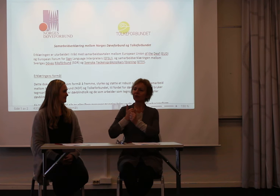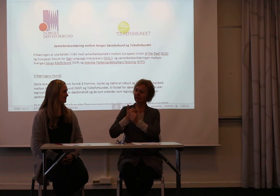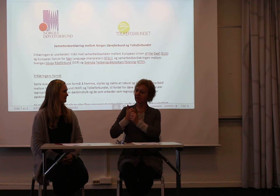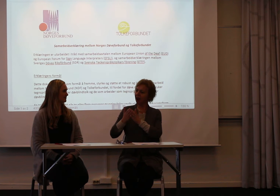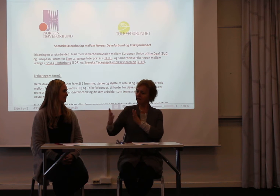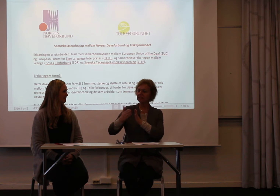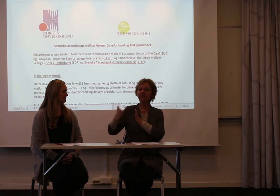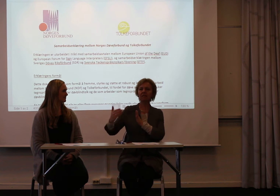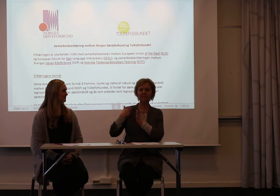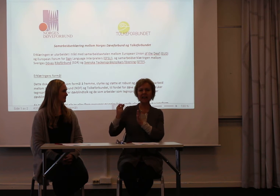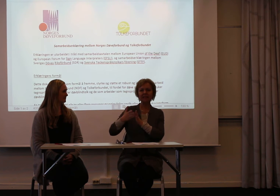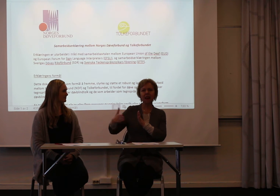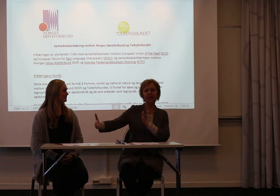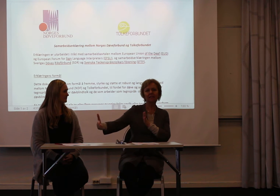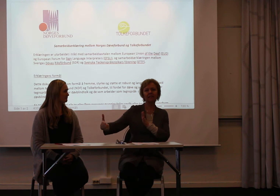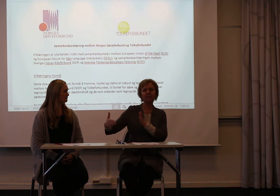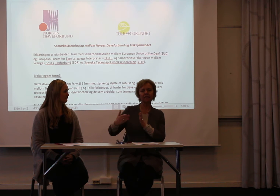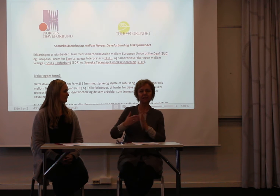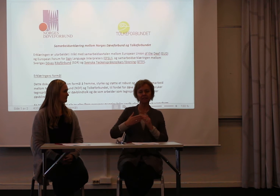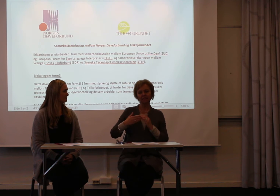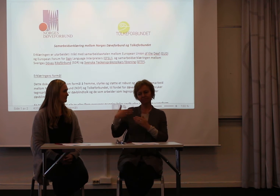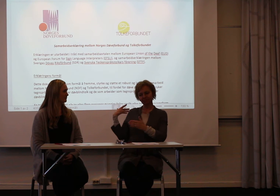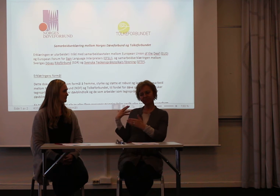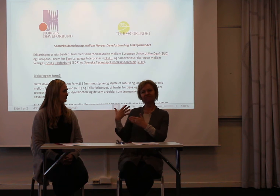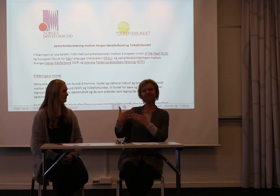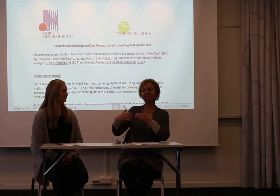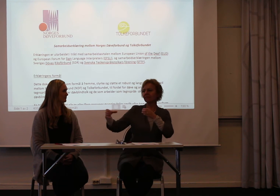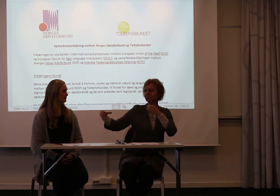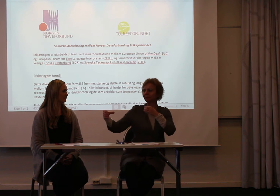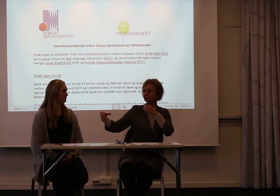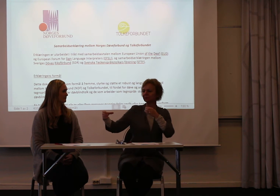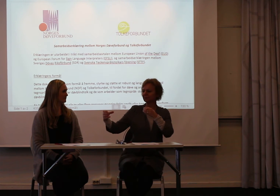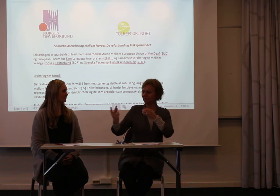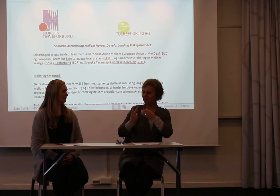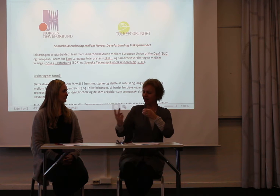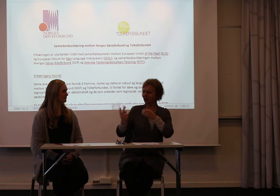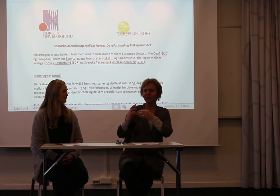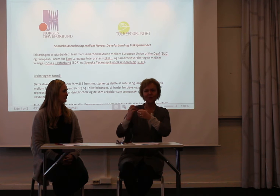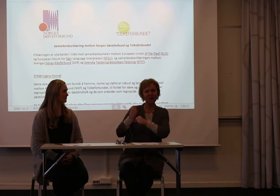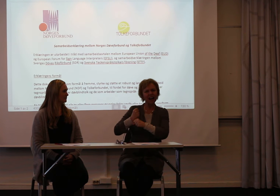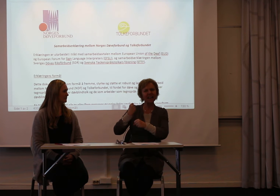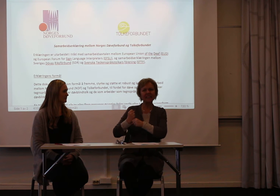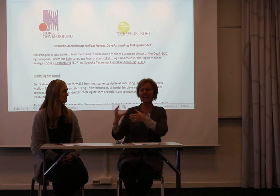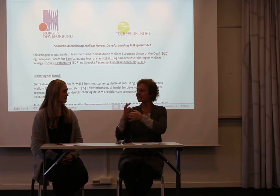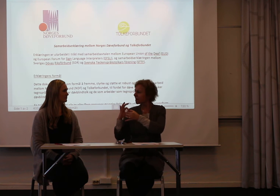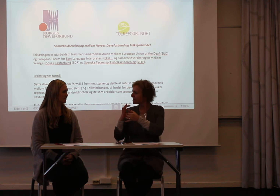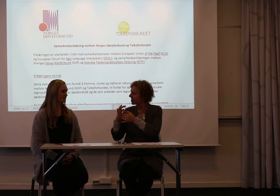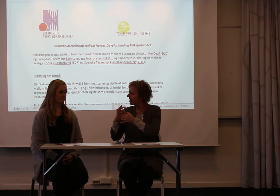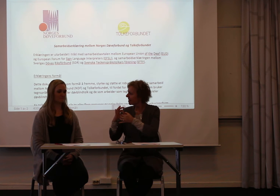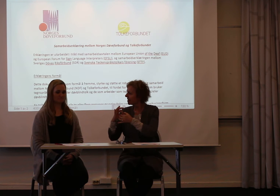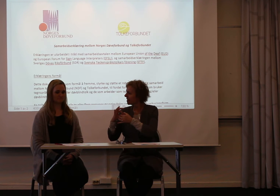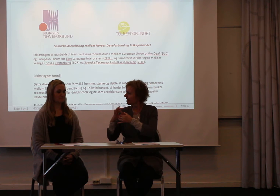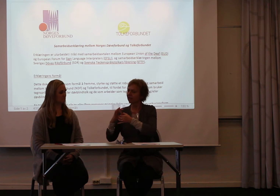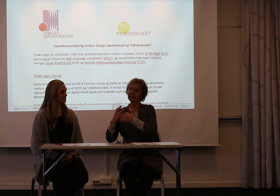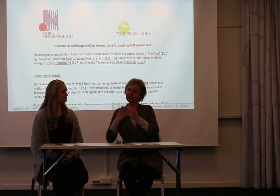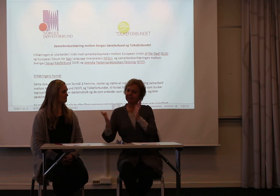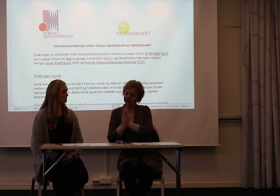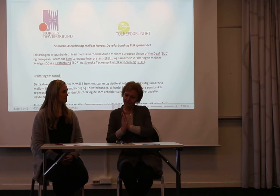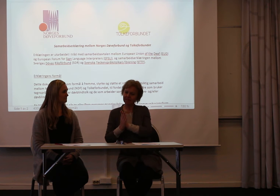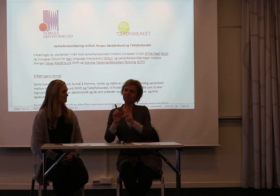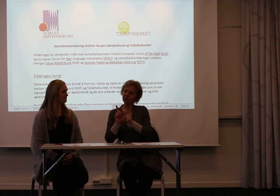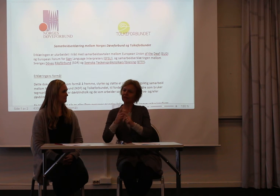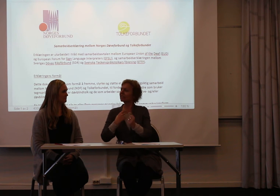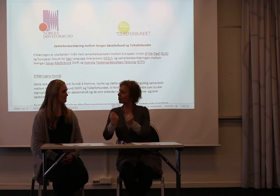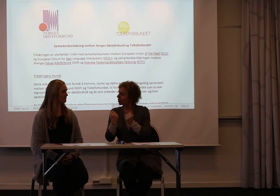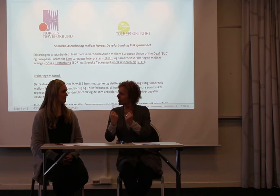Historisk har vi jobbet med de samme målene. Når vi nå samarbeider stiller vi sterkere.